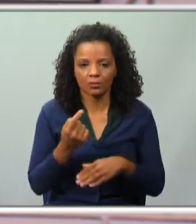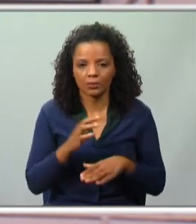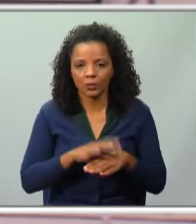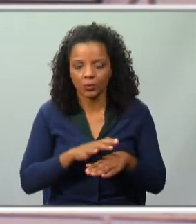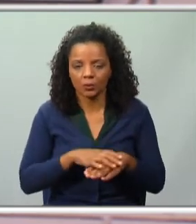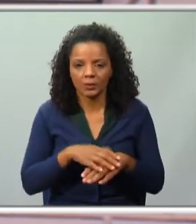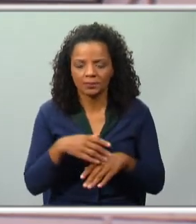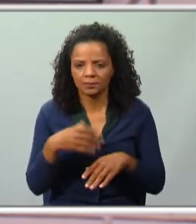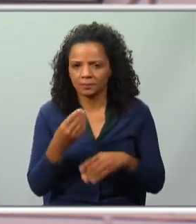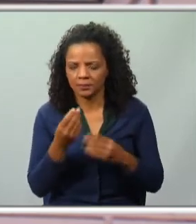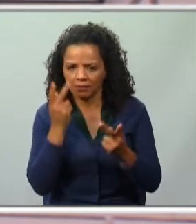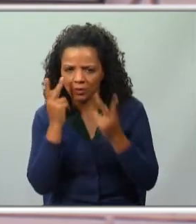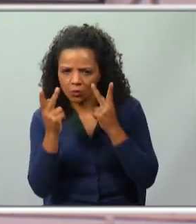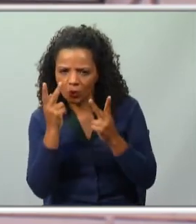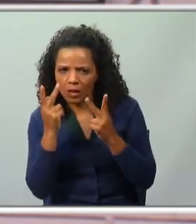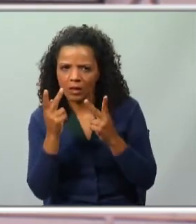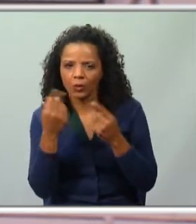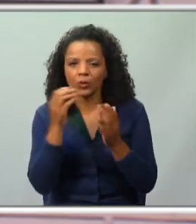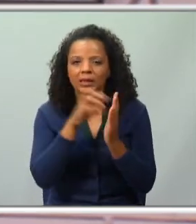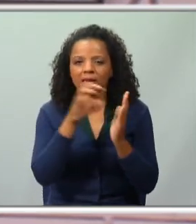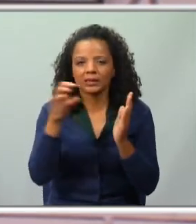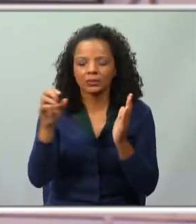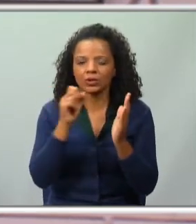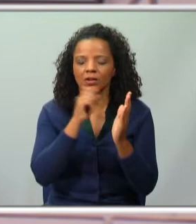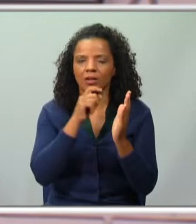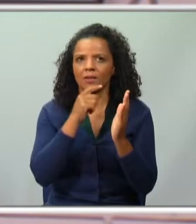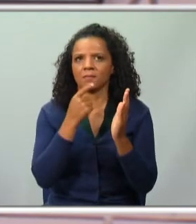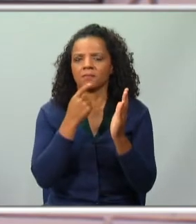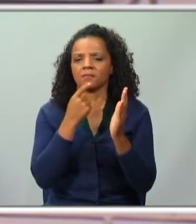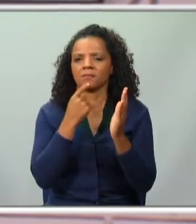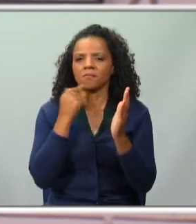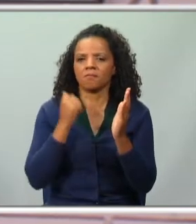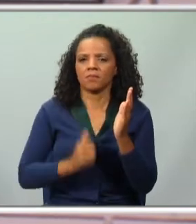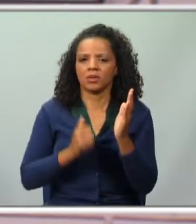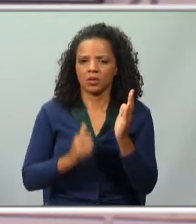a imagens mais visuais ou a símbolos podem ter o que podem ser então uma 更多視覺圖像或符號可以有什麼可以成為